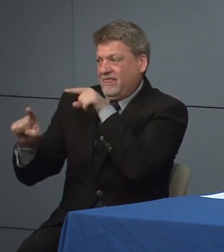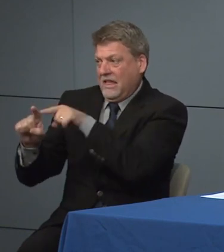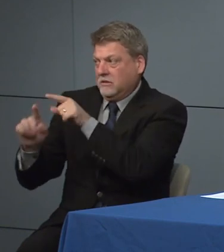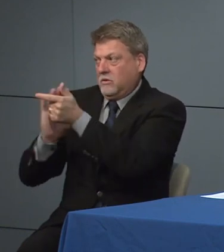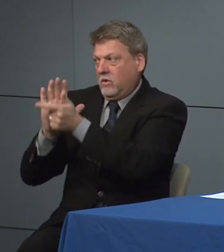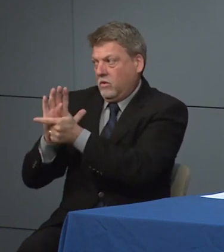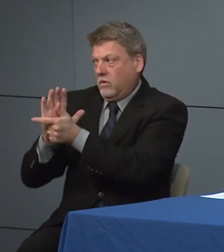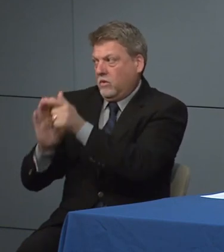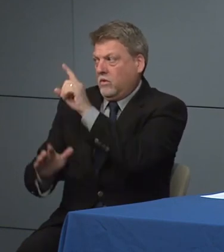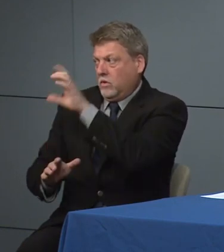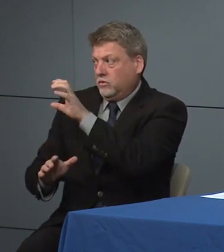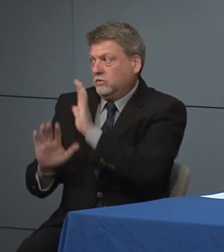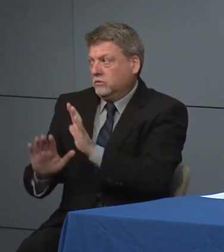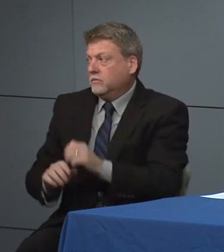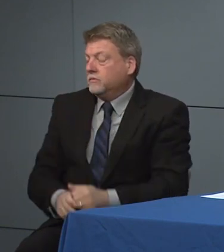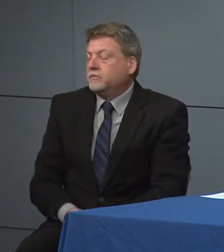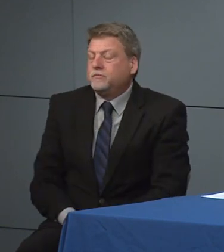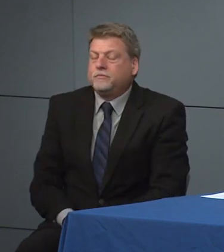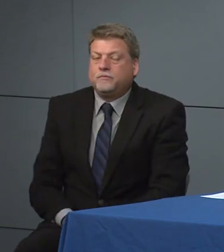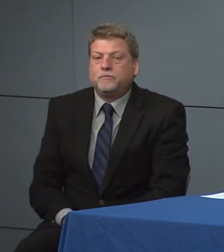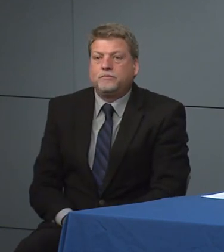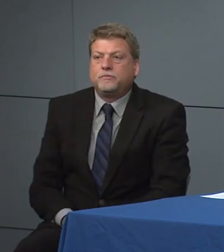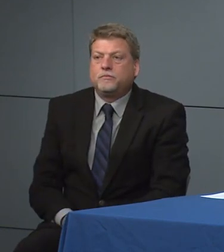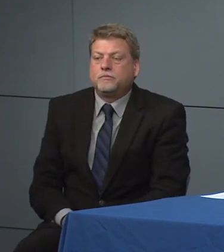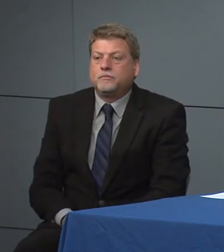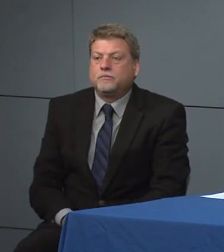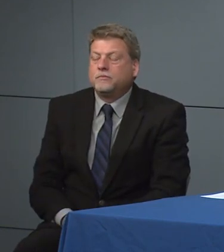cien personas aquí